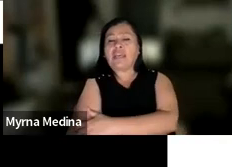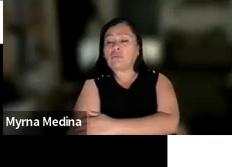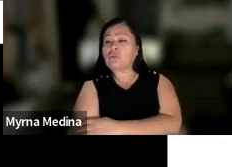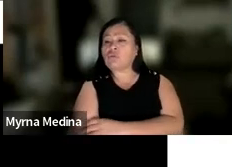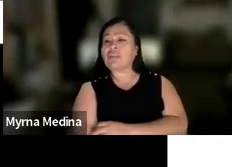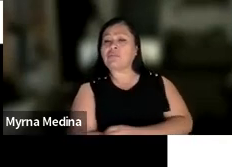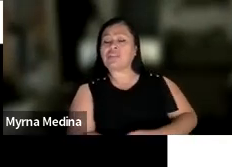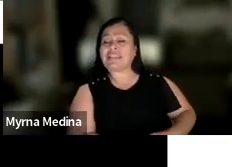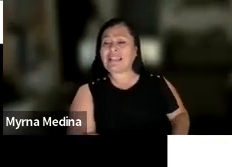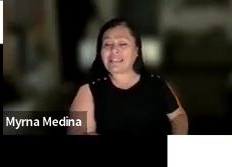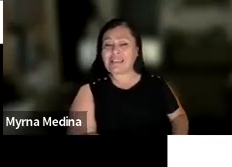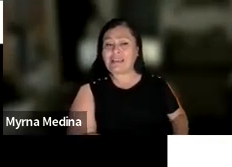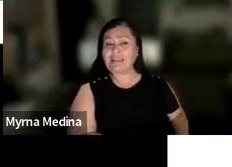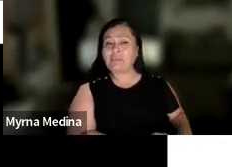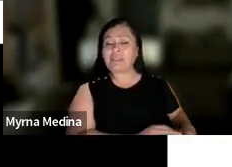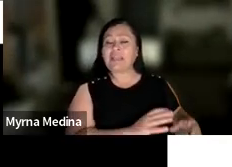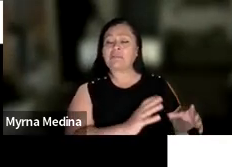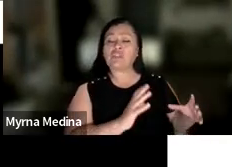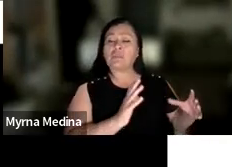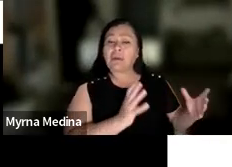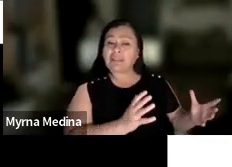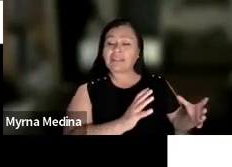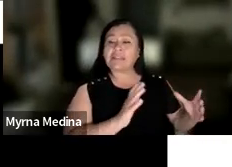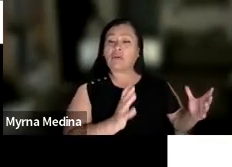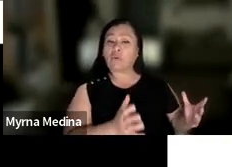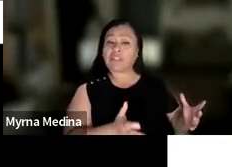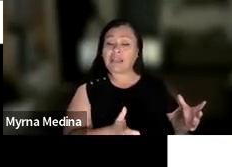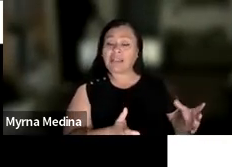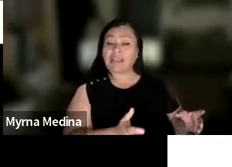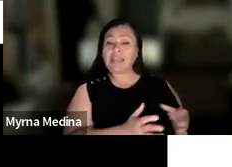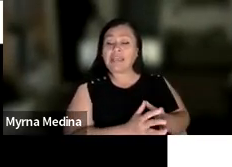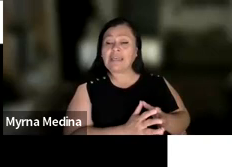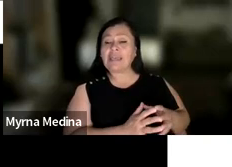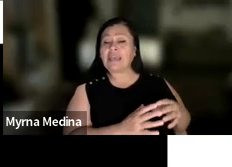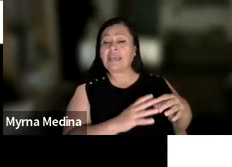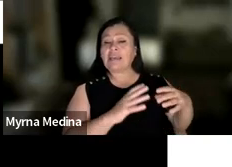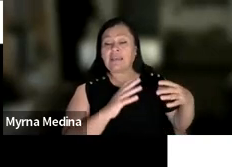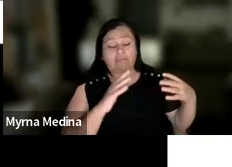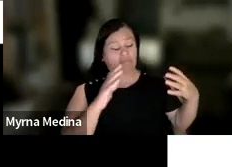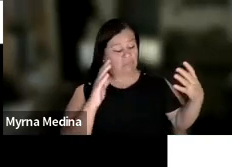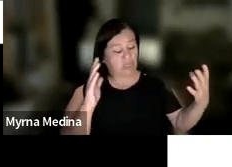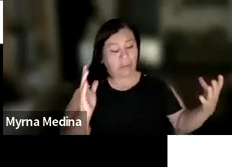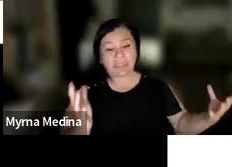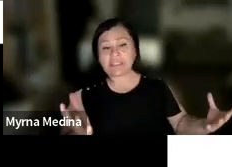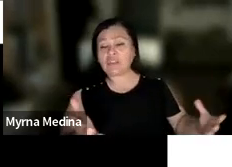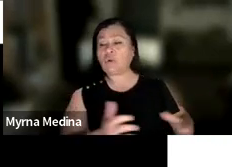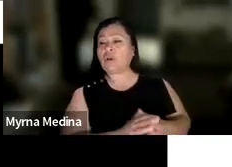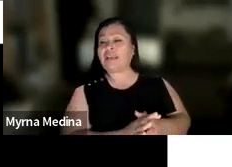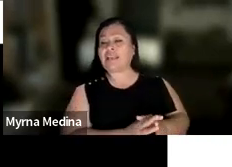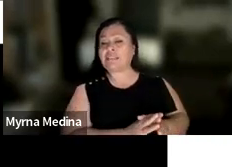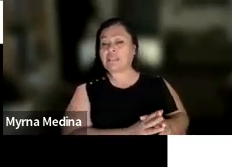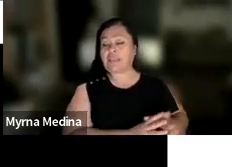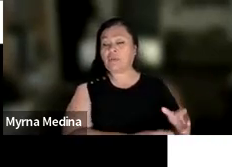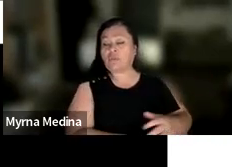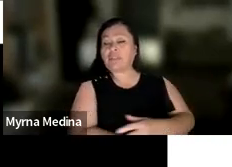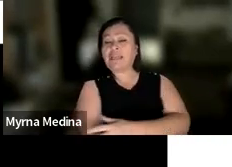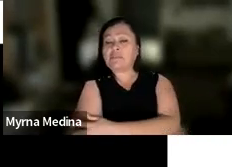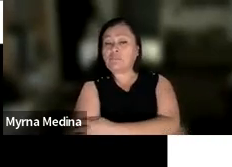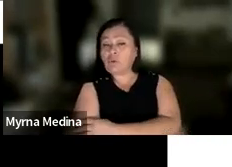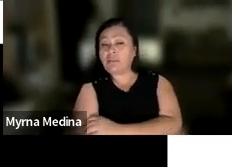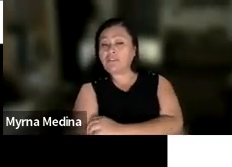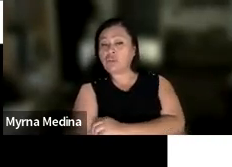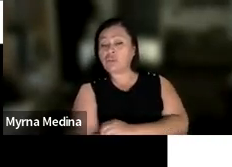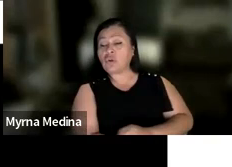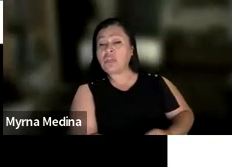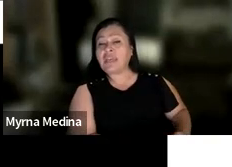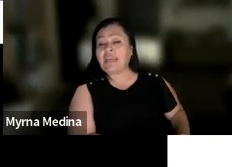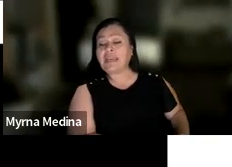informando de varios recursos. El Centro Nacional de sordoceguera a ellos. Tienen mucha información acerca del síndrome de Asher y recursos.